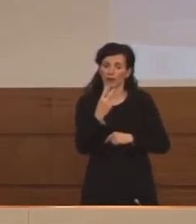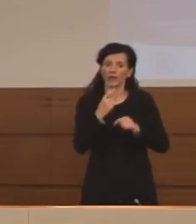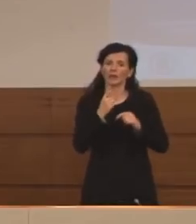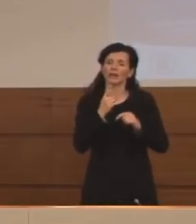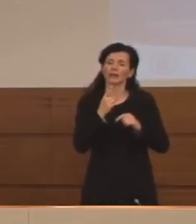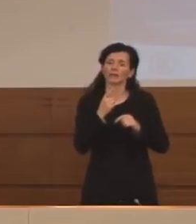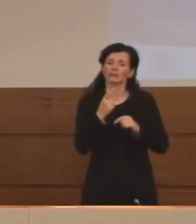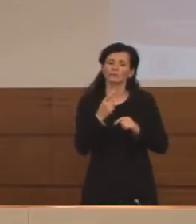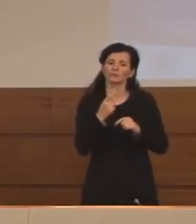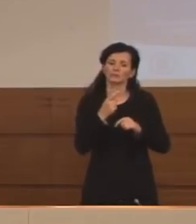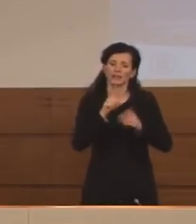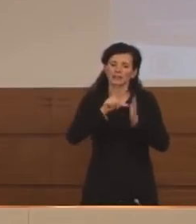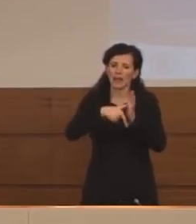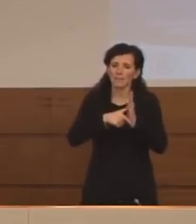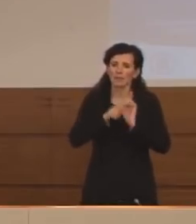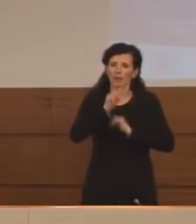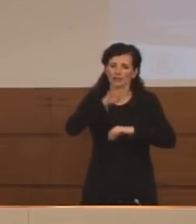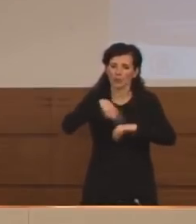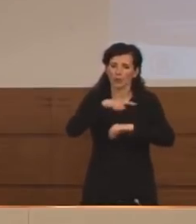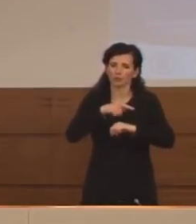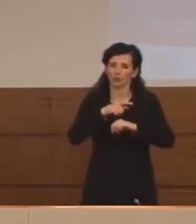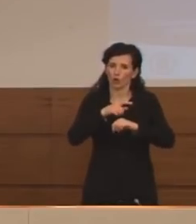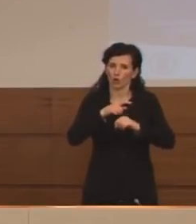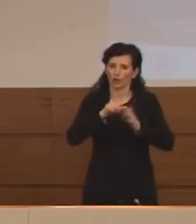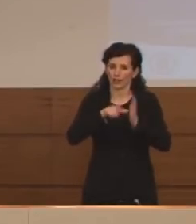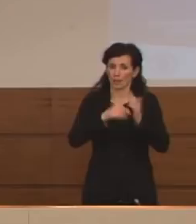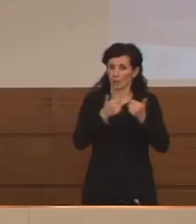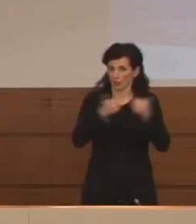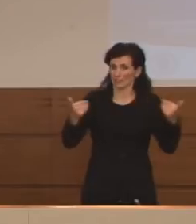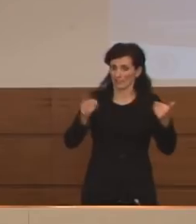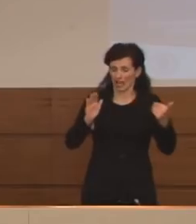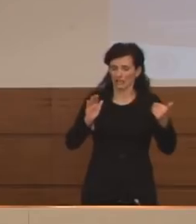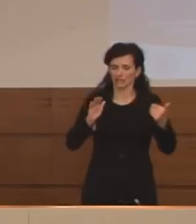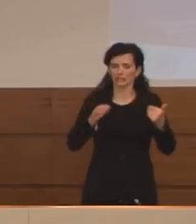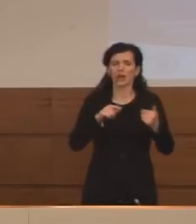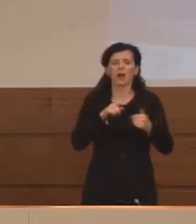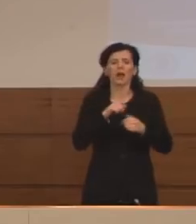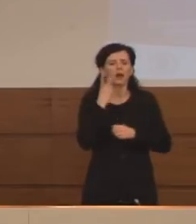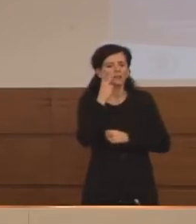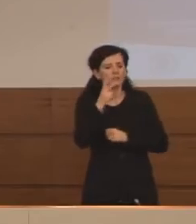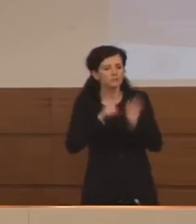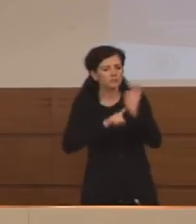la persona può essere rimessa tranquillamente in società.